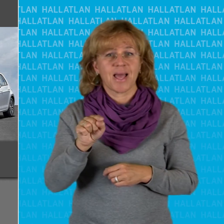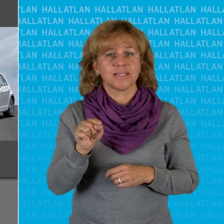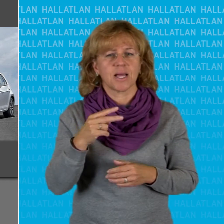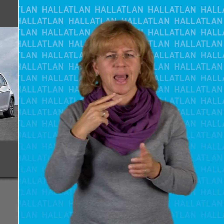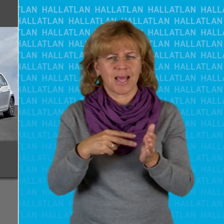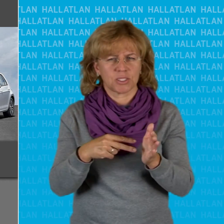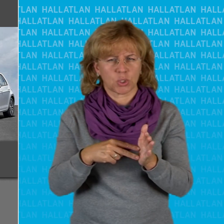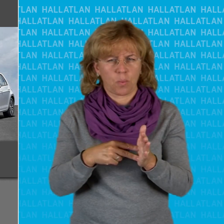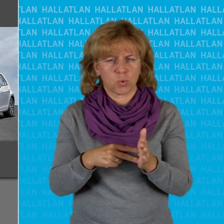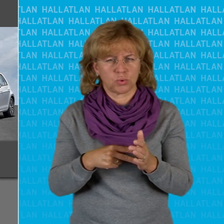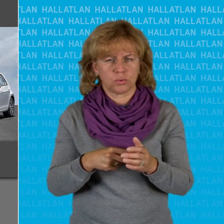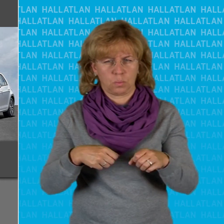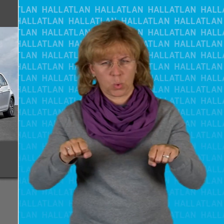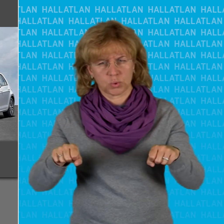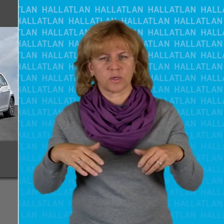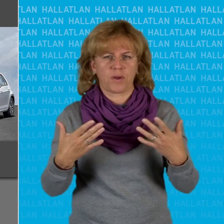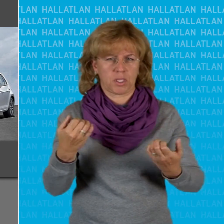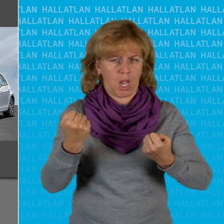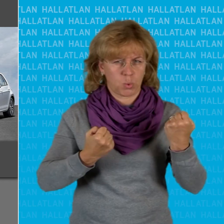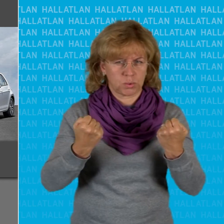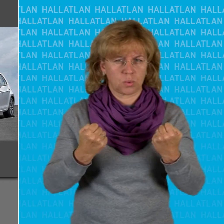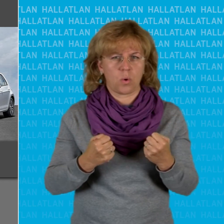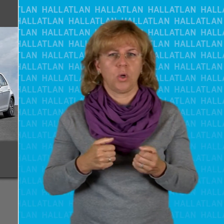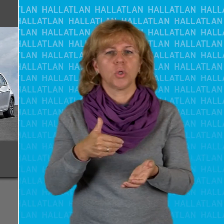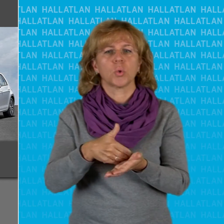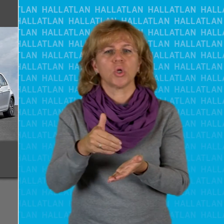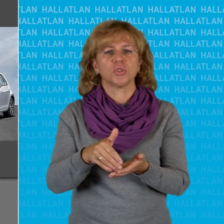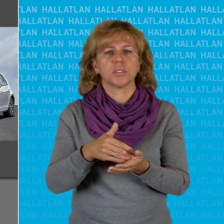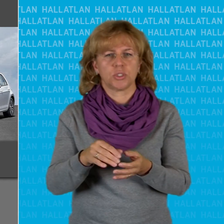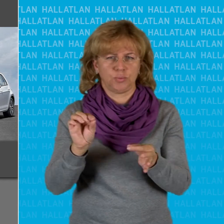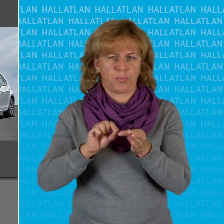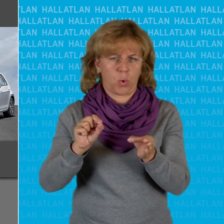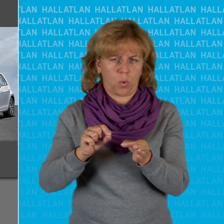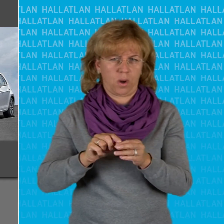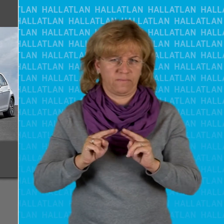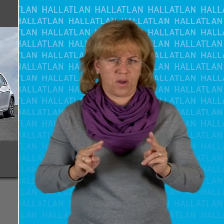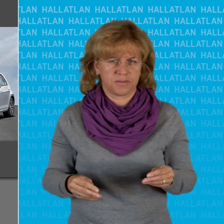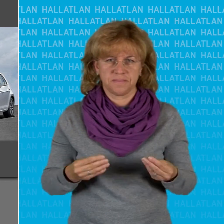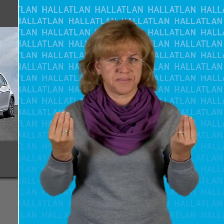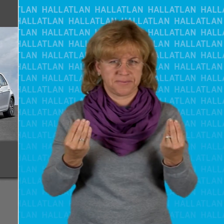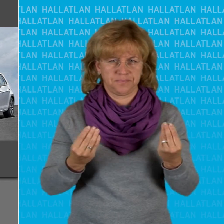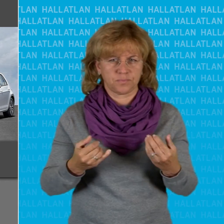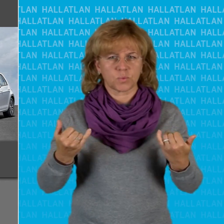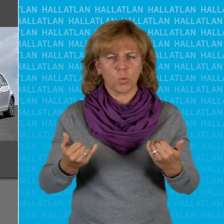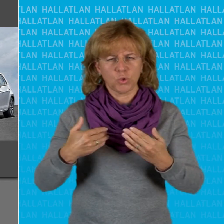Az elektromos járművek meglehetősen költséghatékonyak: